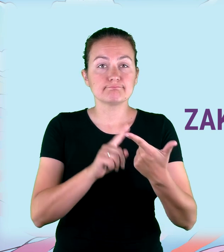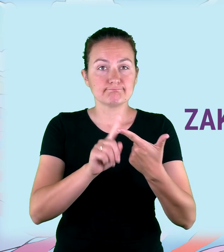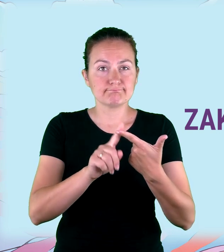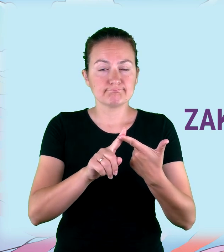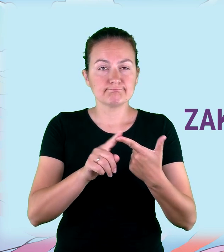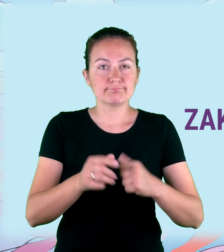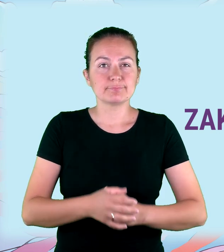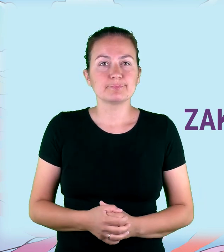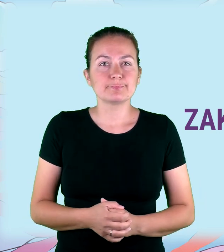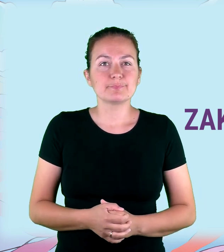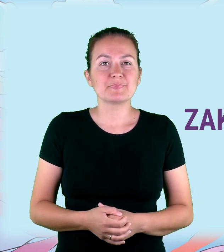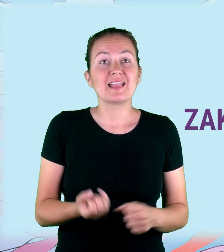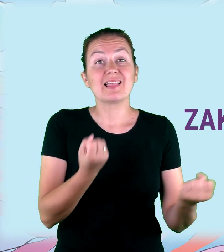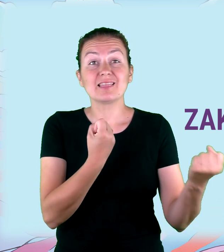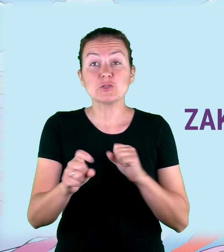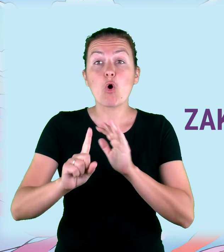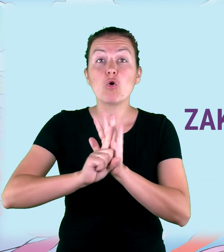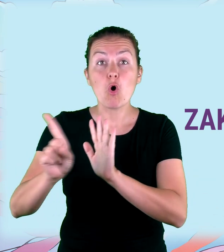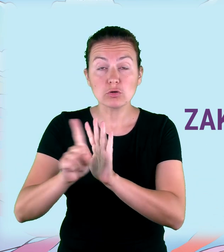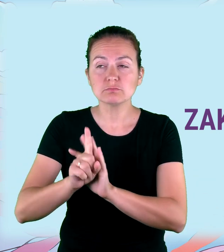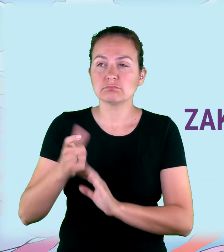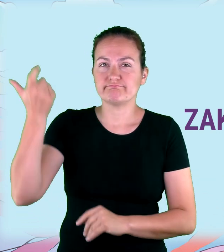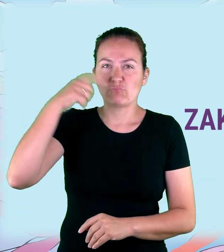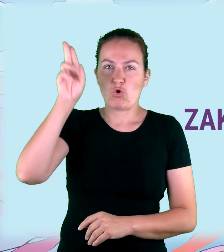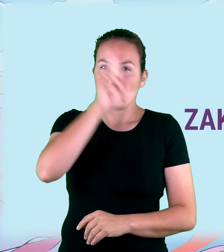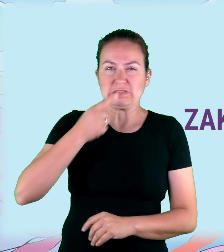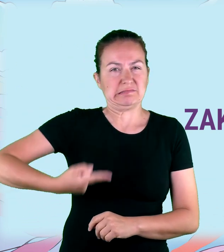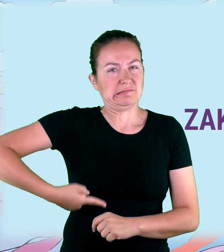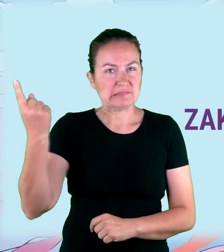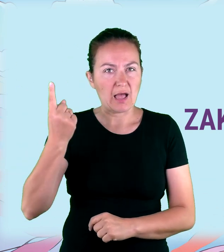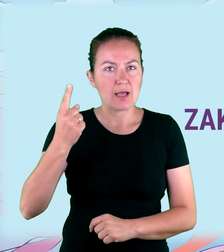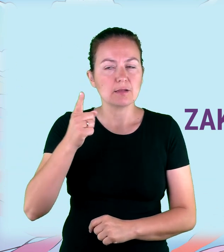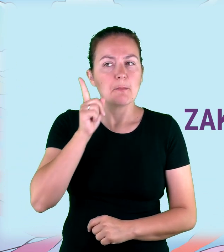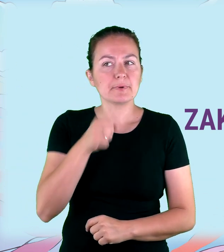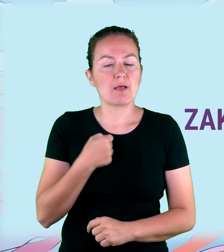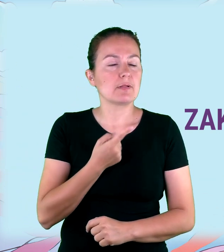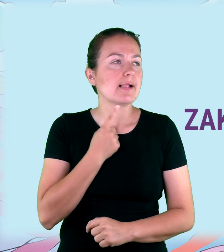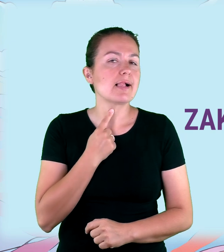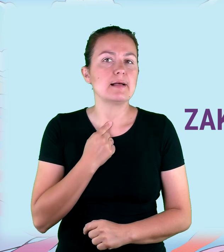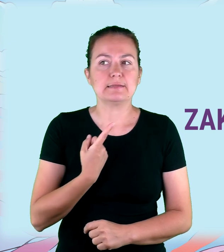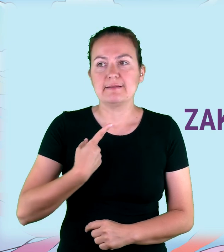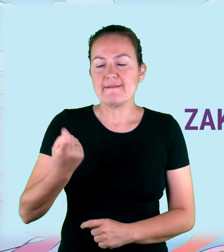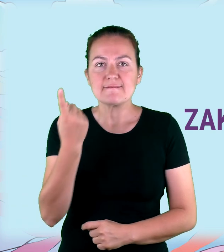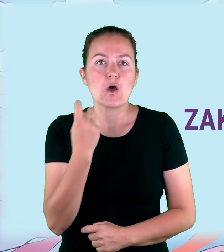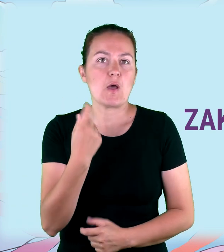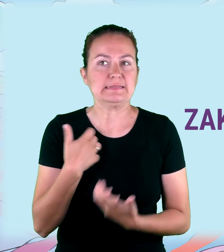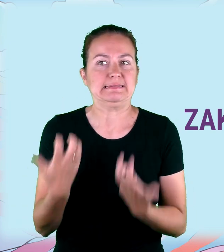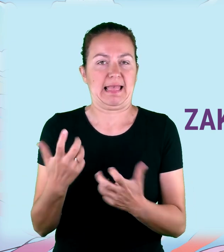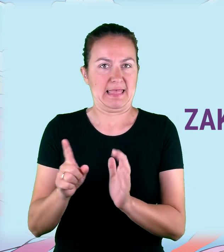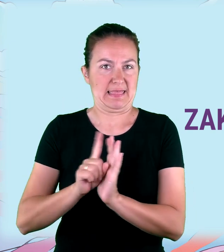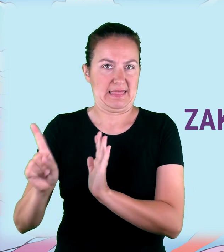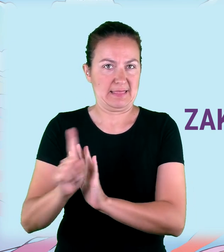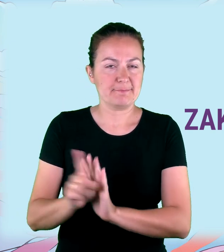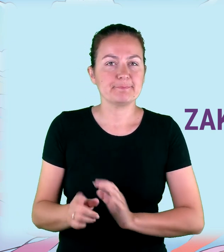2. Dyskoteki to dla mnie zakazany owoc - rodzice zabraniają mi chodzić na imprezy.